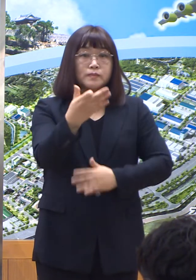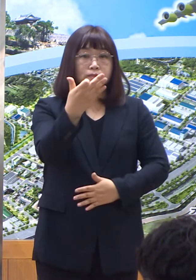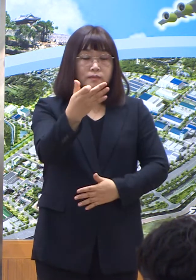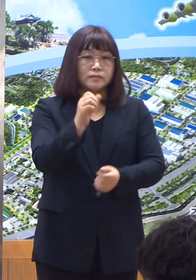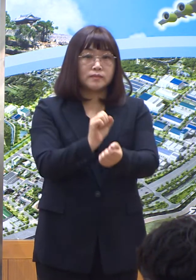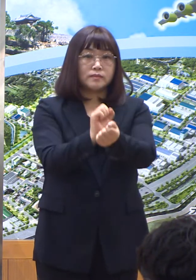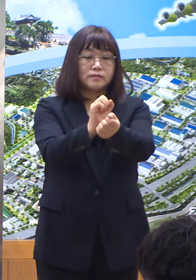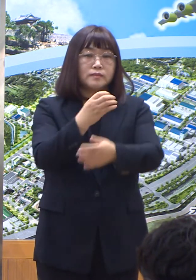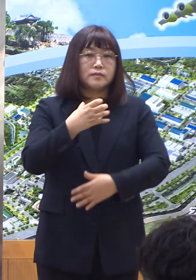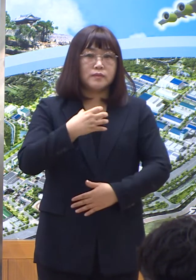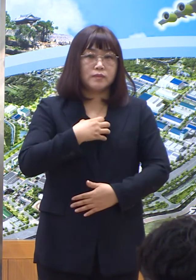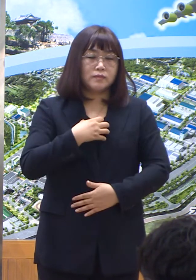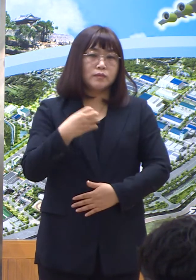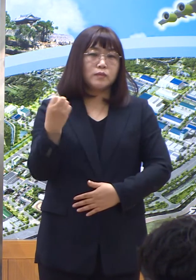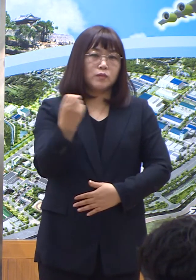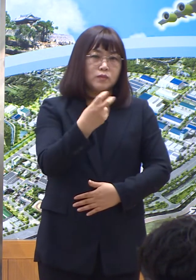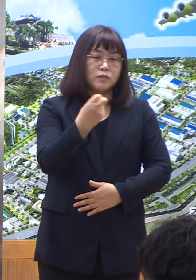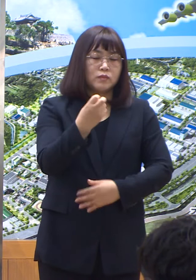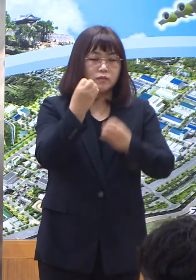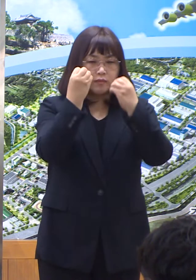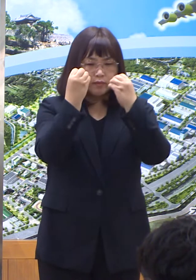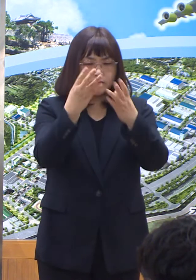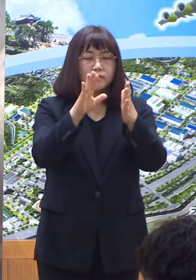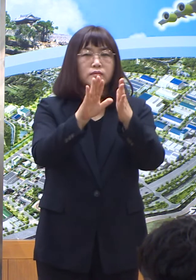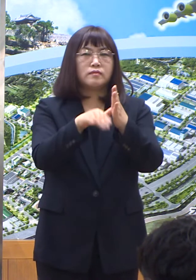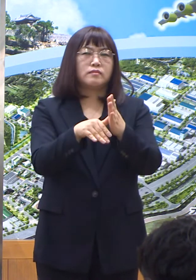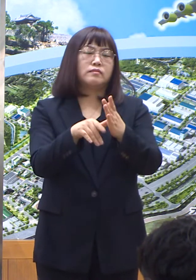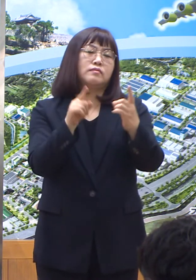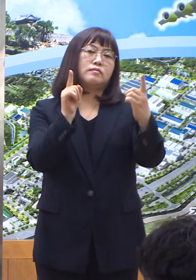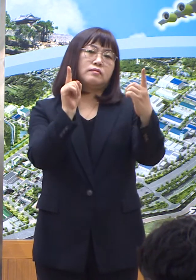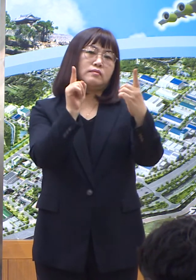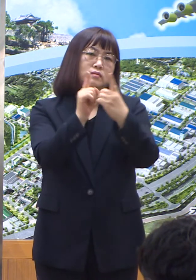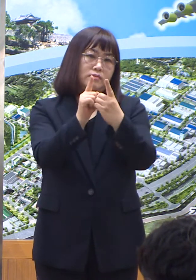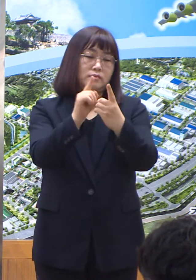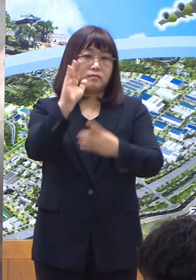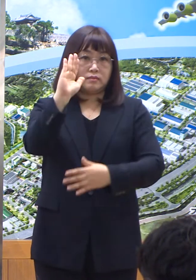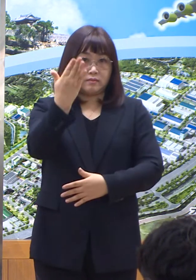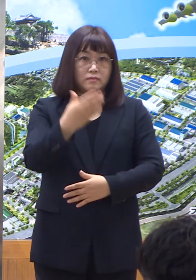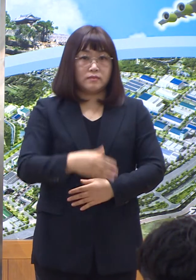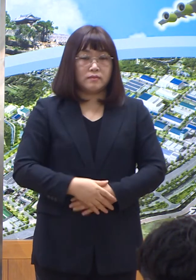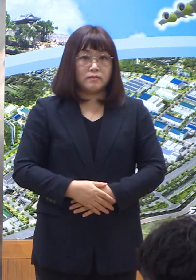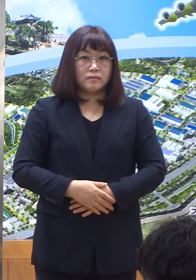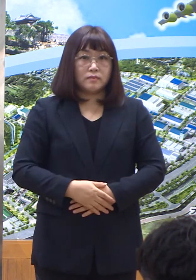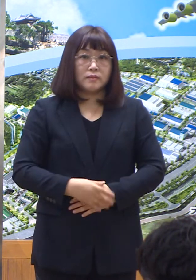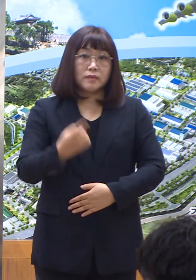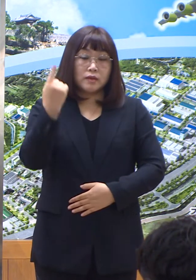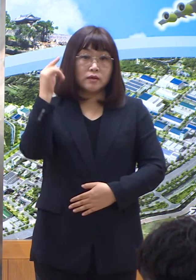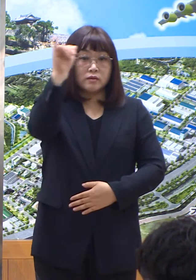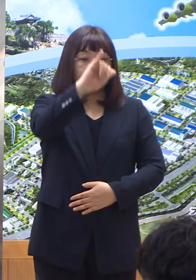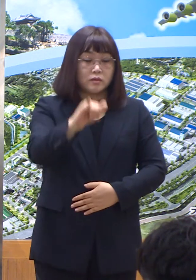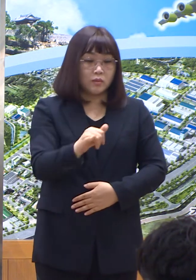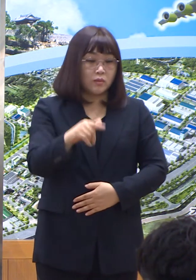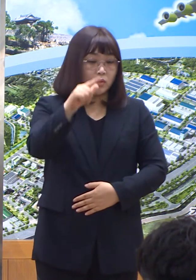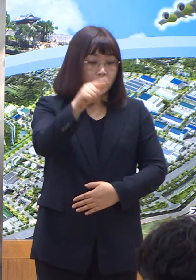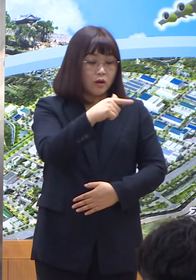미끼 3 단일 세워 들면 뭐 그렇죠 어제 첨 부 길 지금도 촉진자 수는